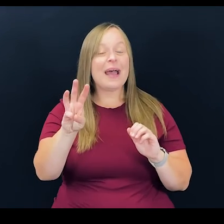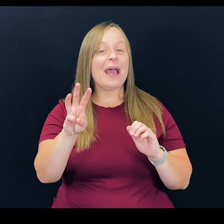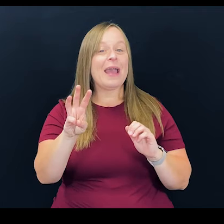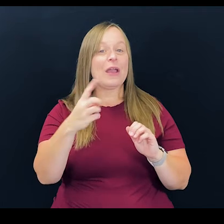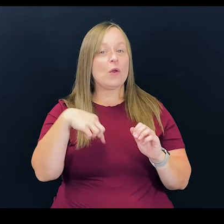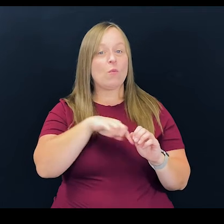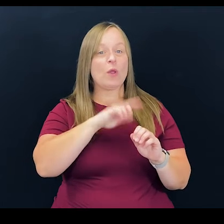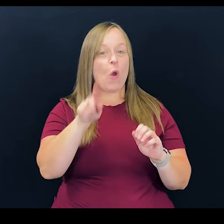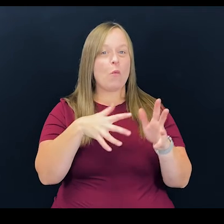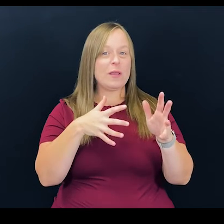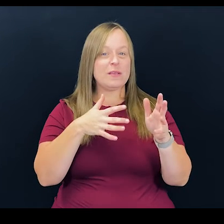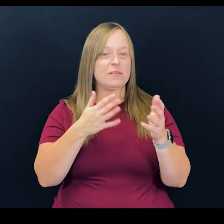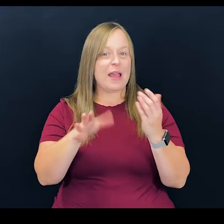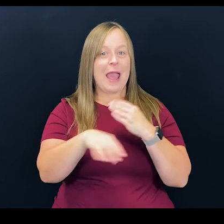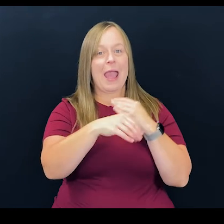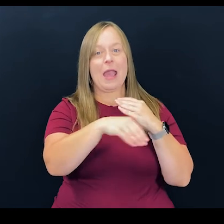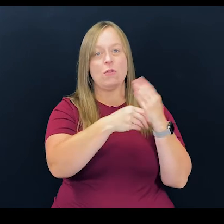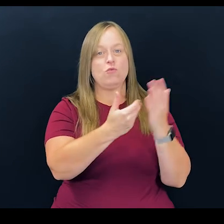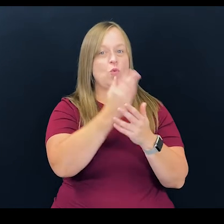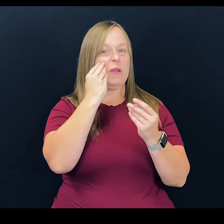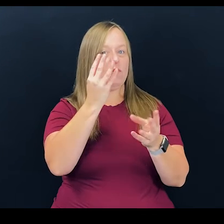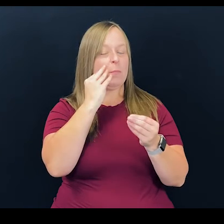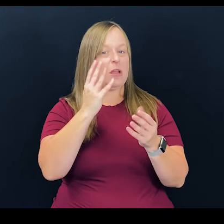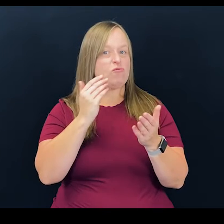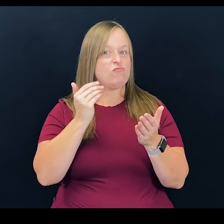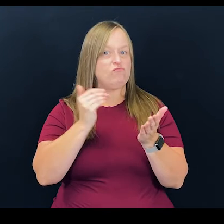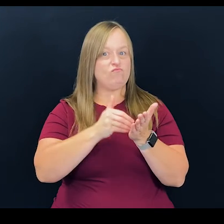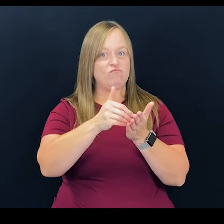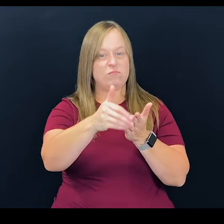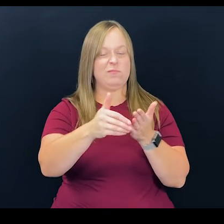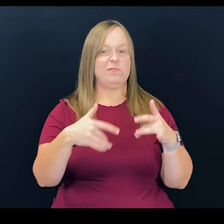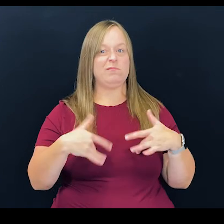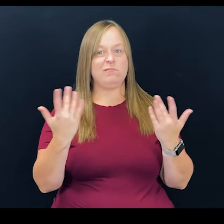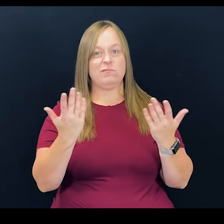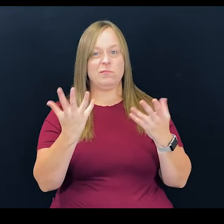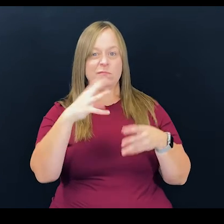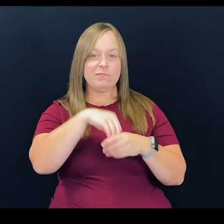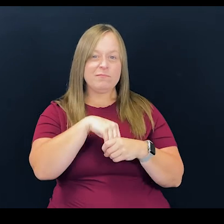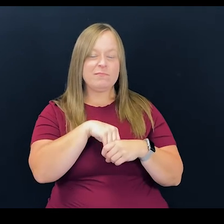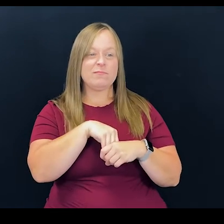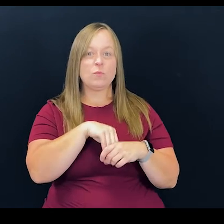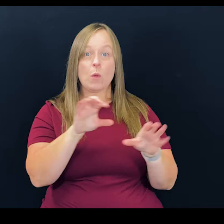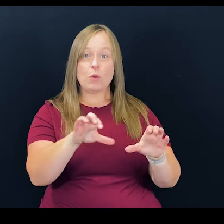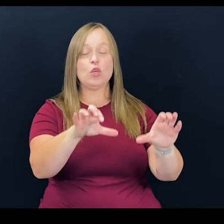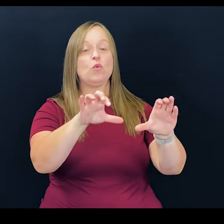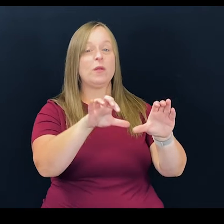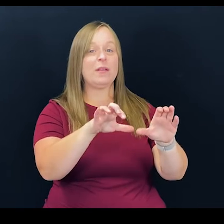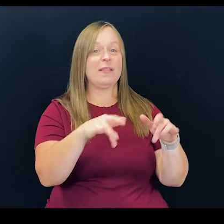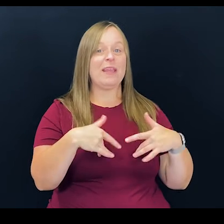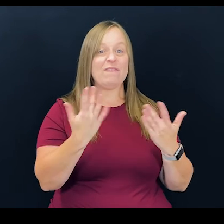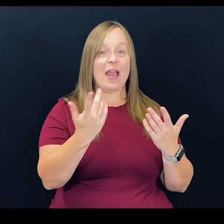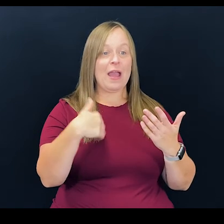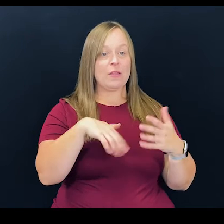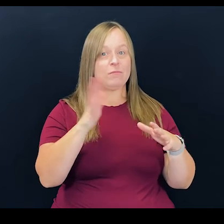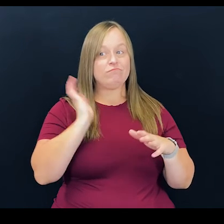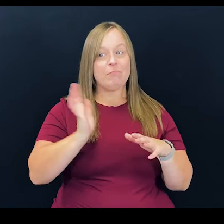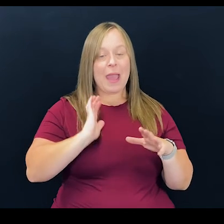Nosotros siempre actualizamos la página de internet con información de qué es el festival y qué es lo que estamos haciendo, los eventos que hemos hecho en el pasado,